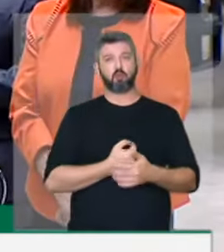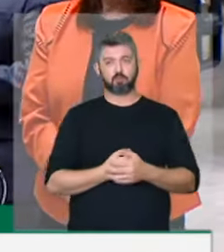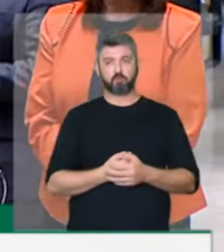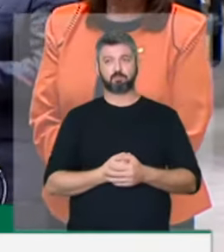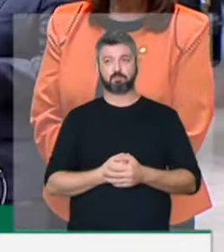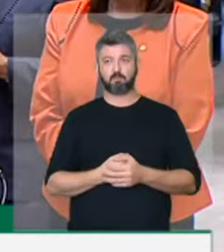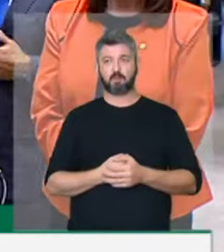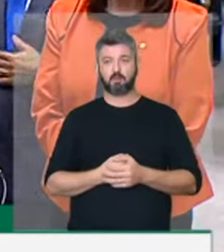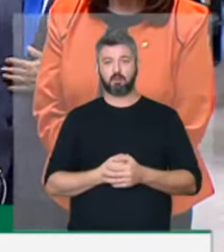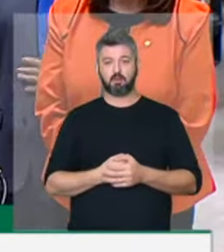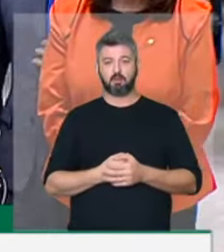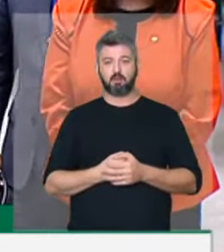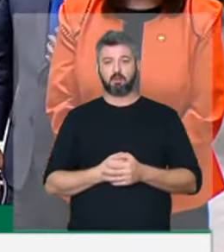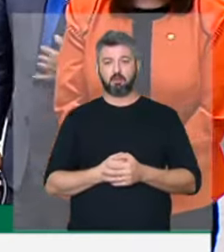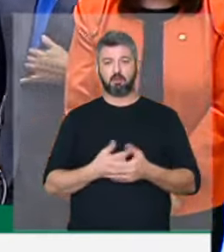A PALAVRA O DEPUTADO RICARDO IZAR PELO TEMPO DE LÍDER DO